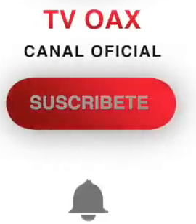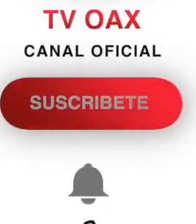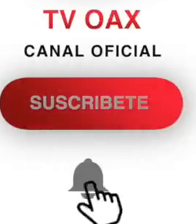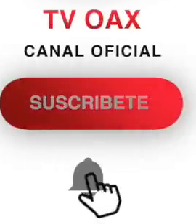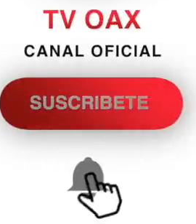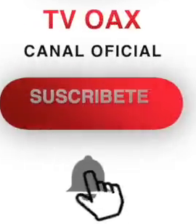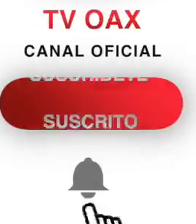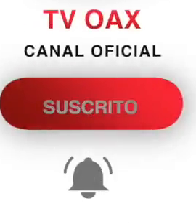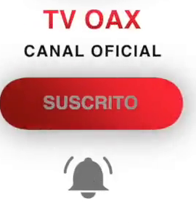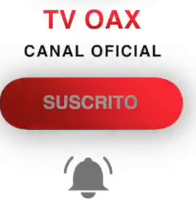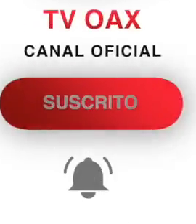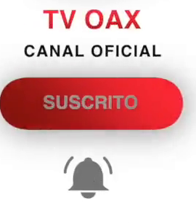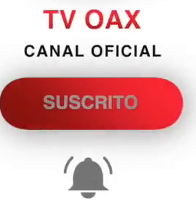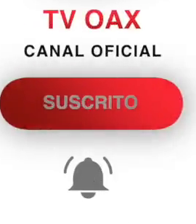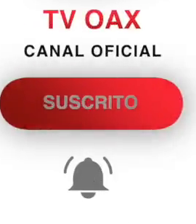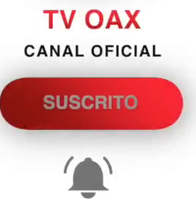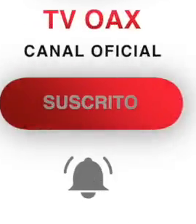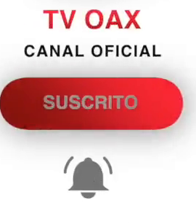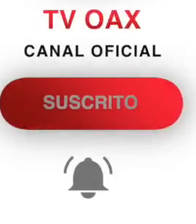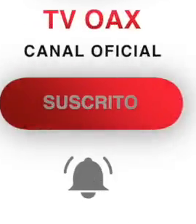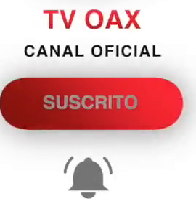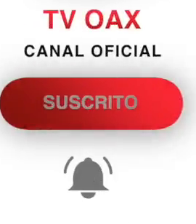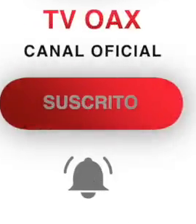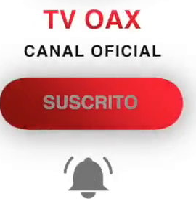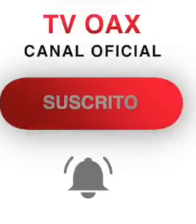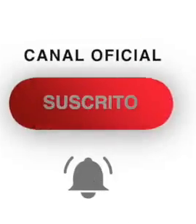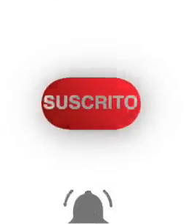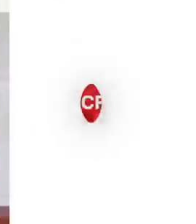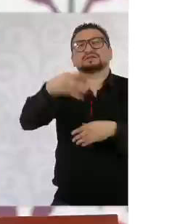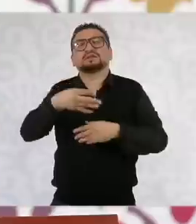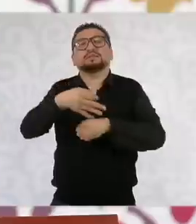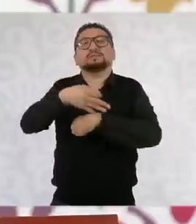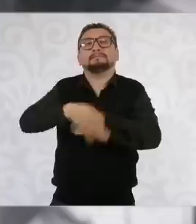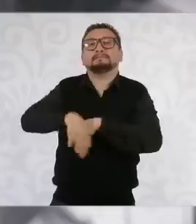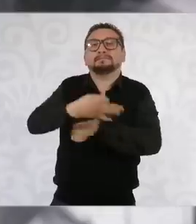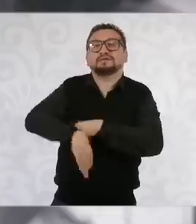por eso a veces cuando les damos la información insistimos en que son datos preliminares Porque